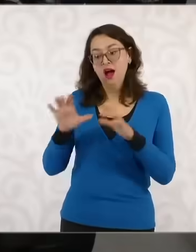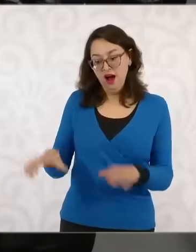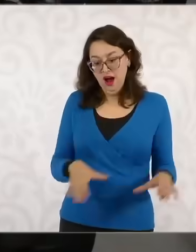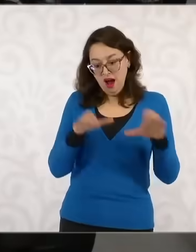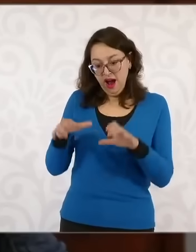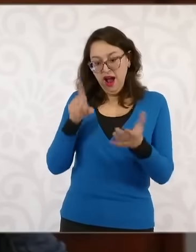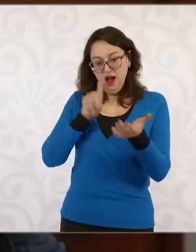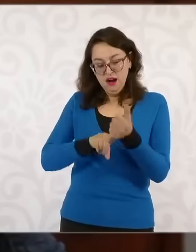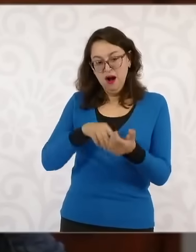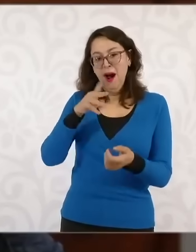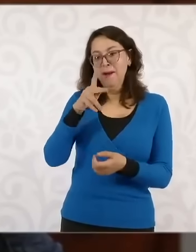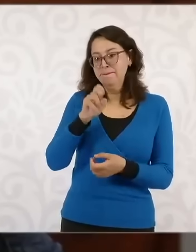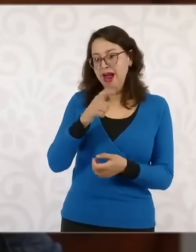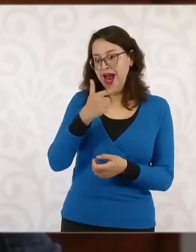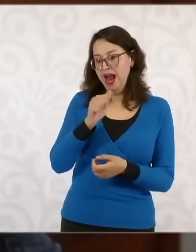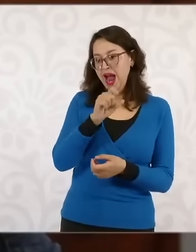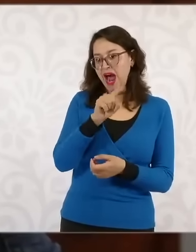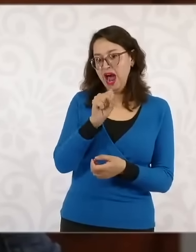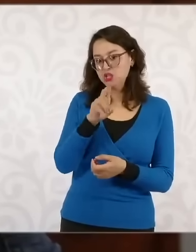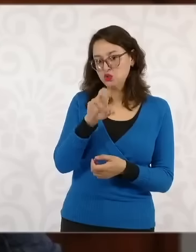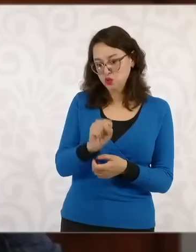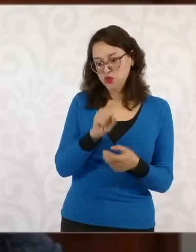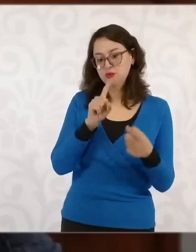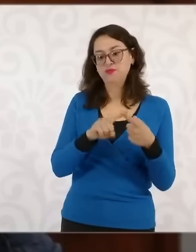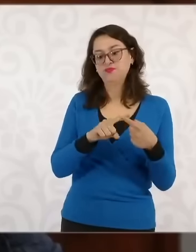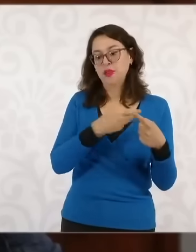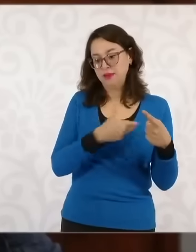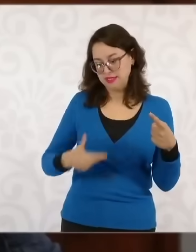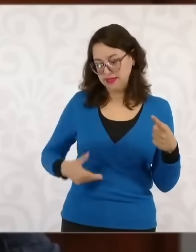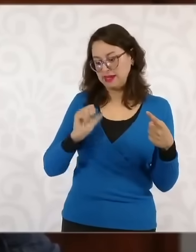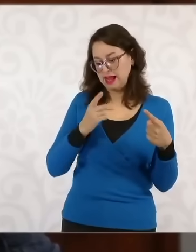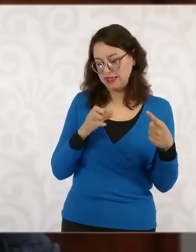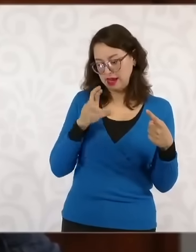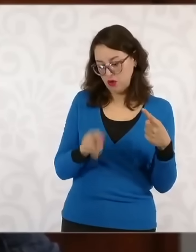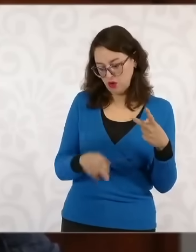el sexenio de Calderón, sino también en el sexenio de Enrique Peña Nieto. En el caso particular del